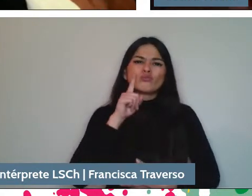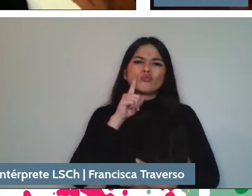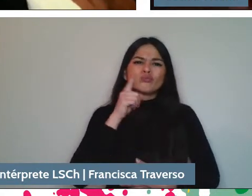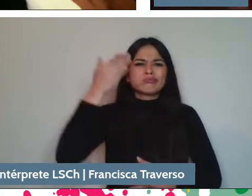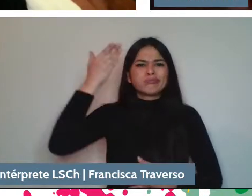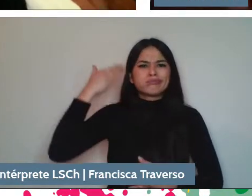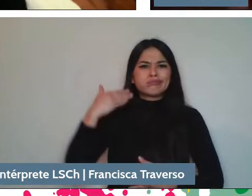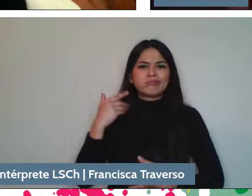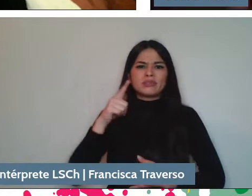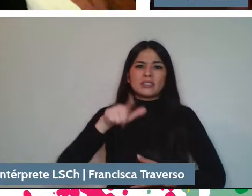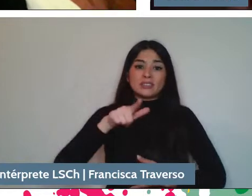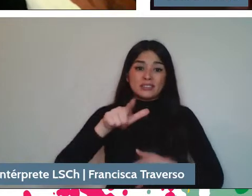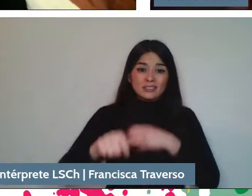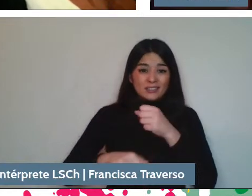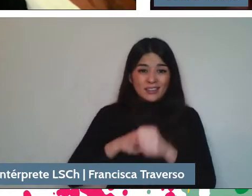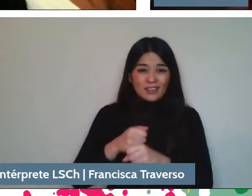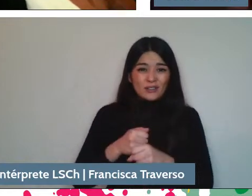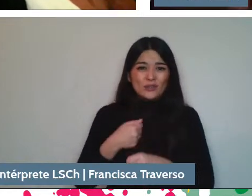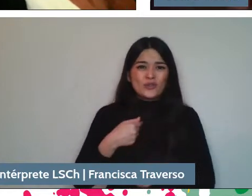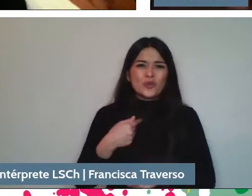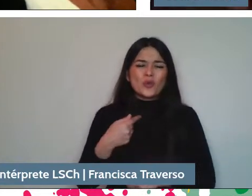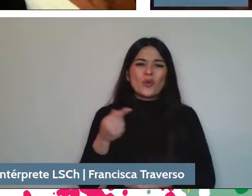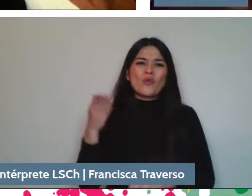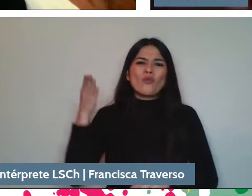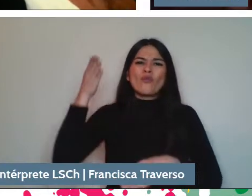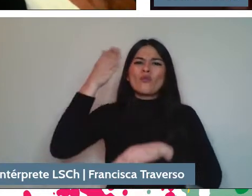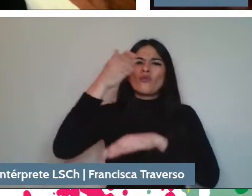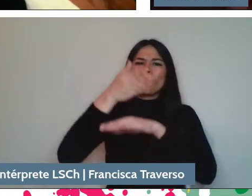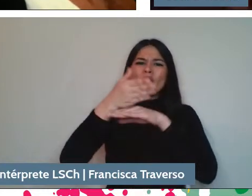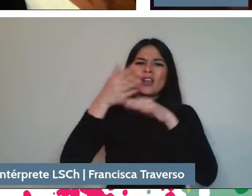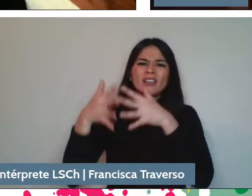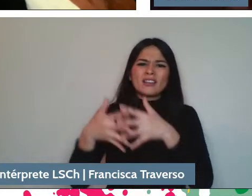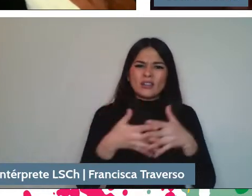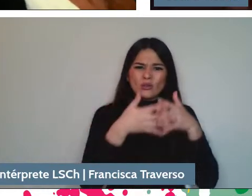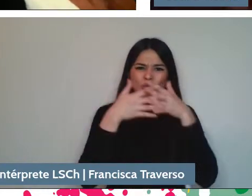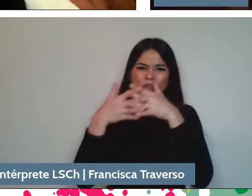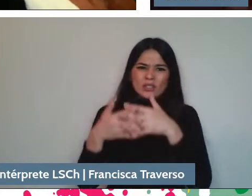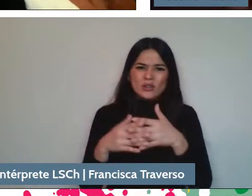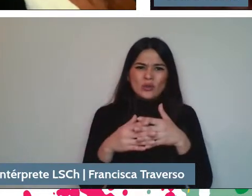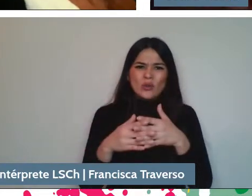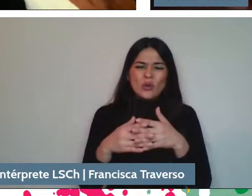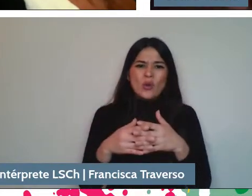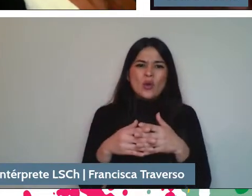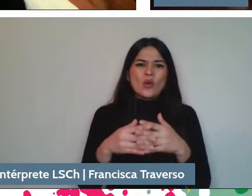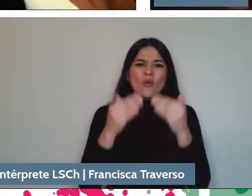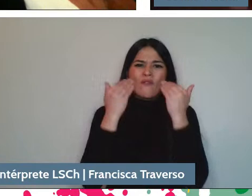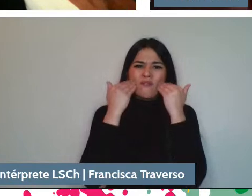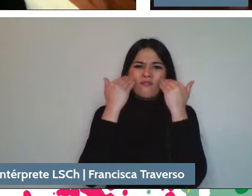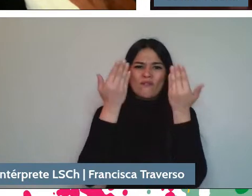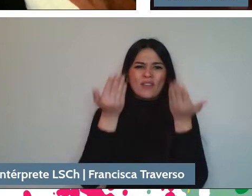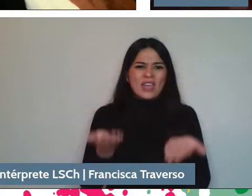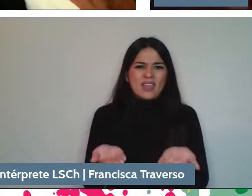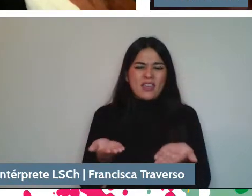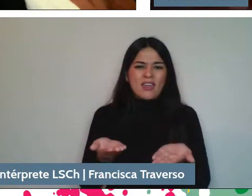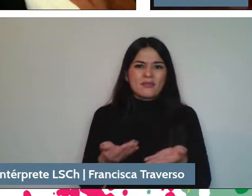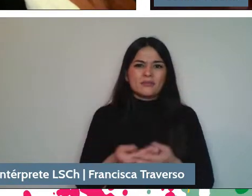yo vine por primera vez a Estados Unidos con una beca en la escuela secundaria.